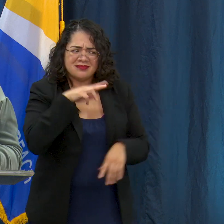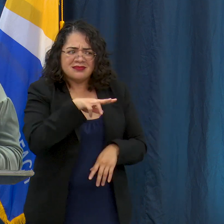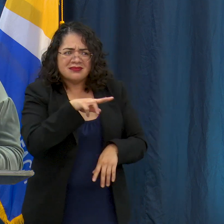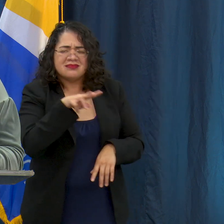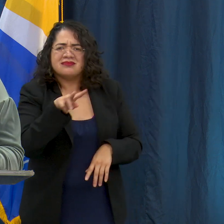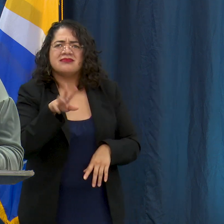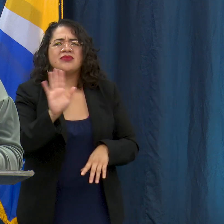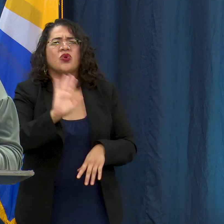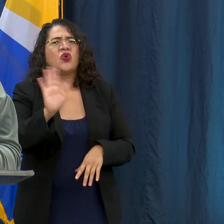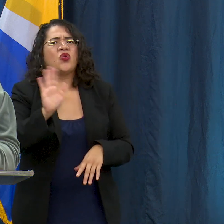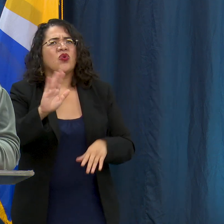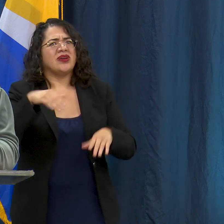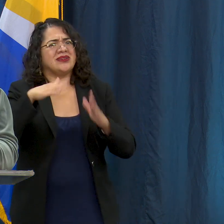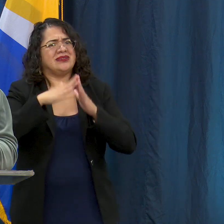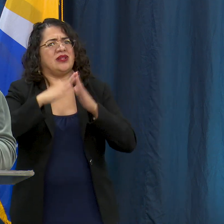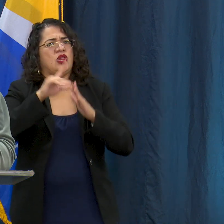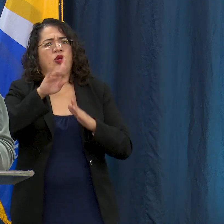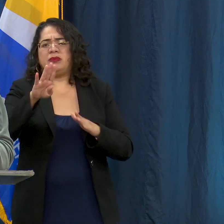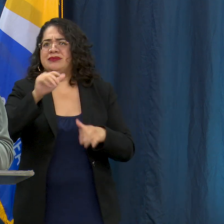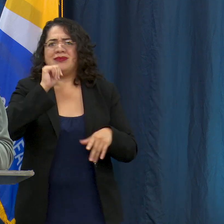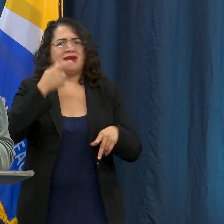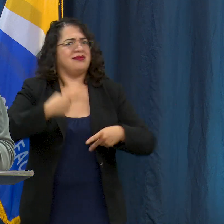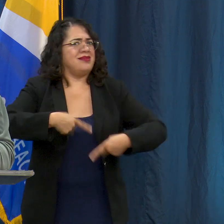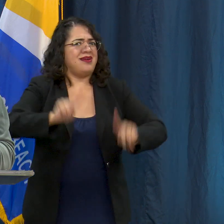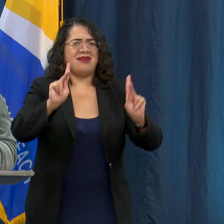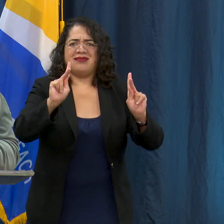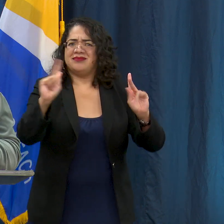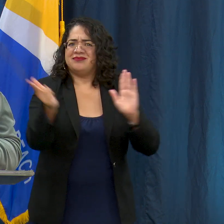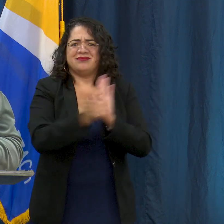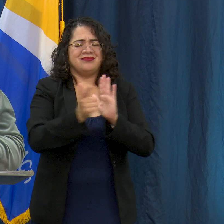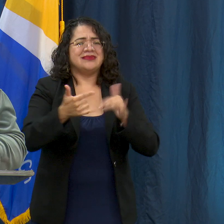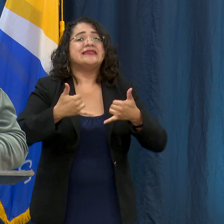toda la ciudad y ESO todavía no se permit a es importante que sigue Mo's